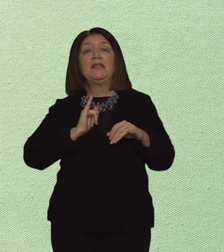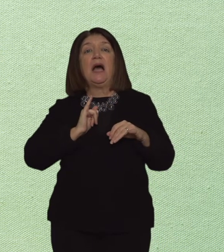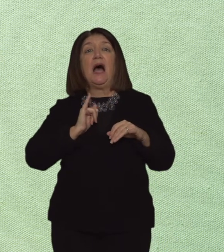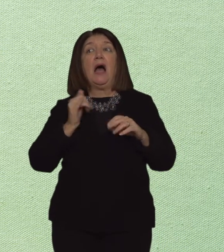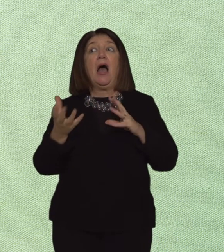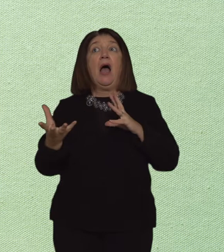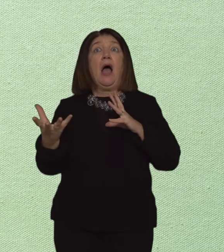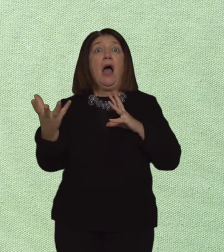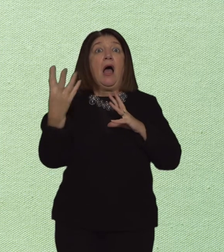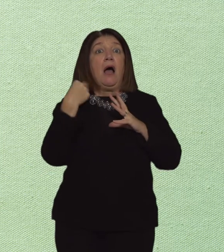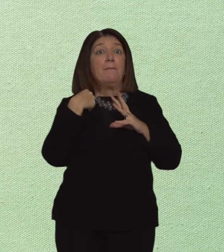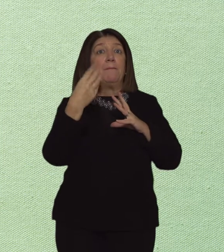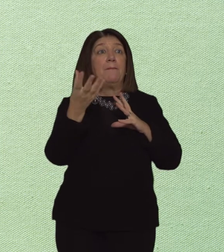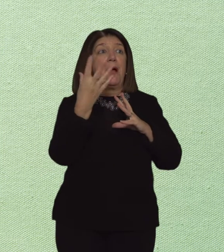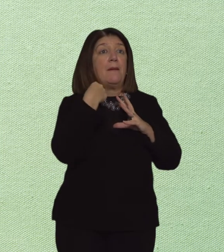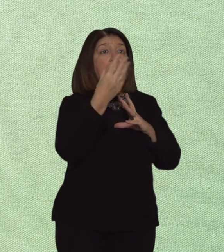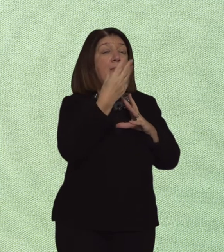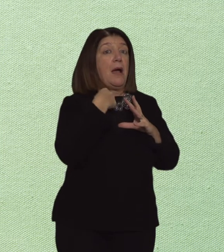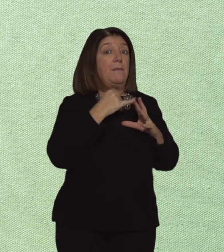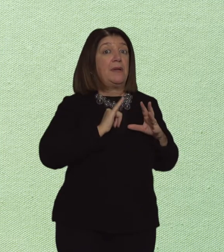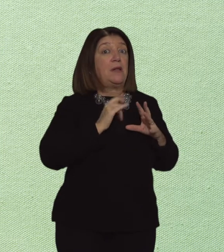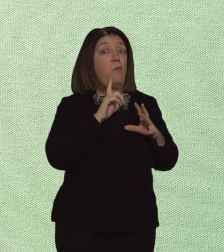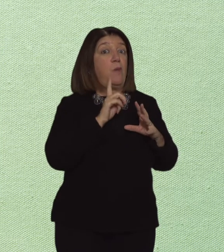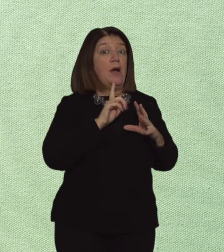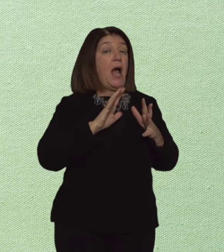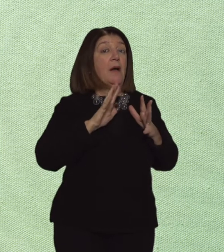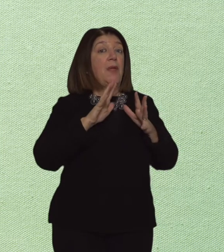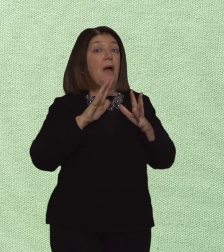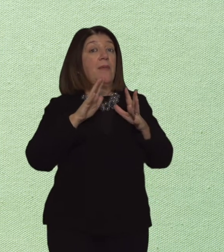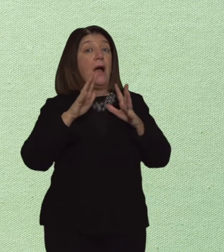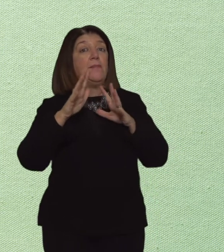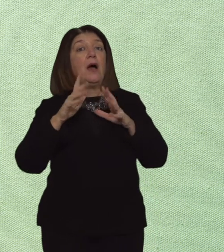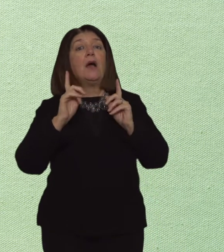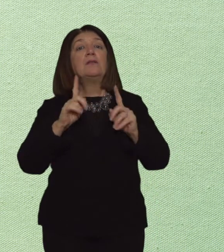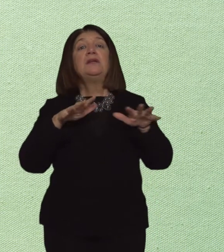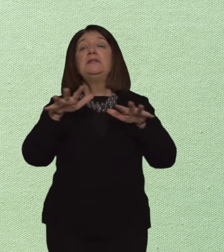non siamo una cosa sola e nel momento in cui il sistema ci pone all'interno di un'identità